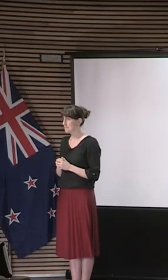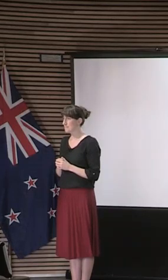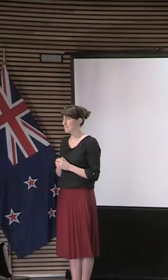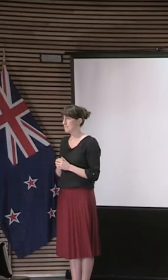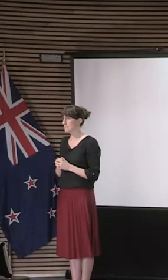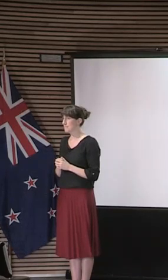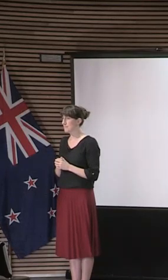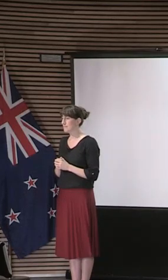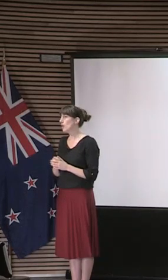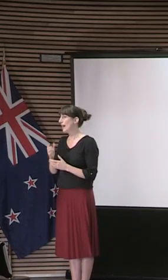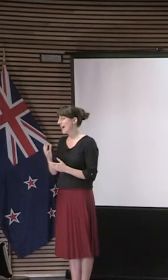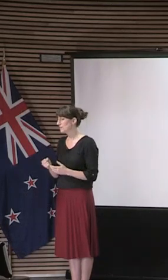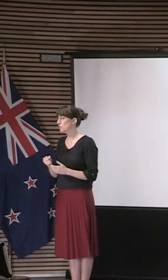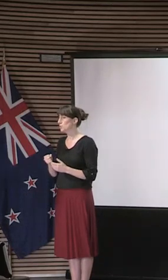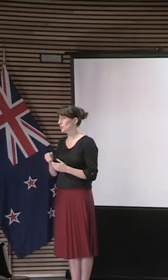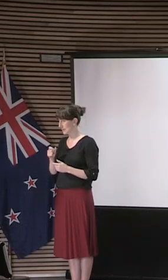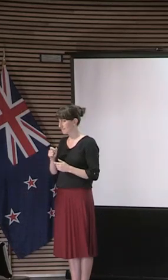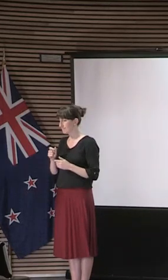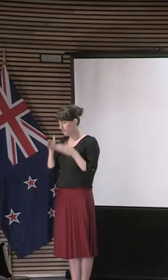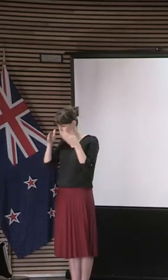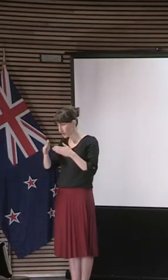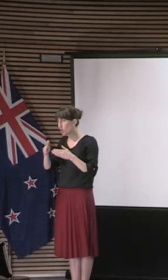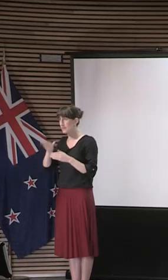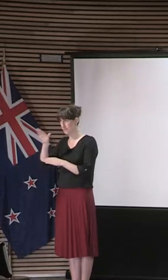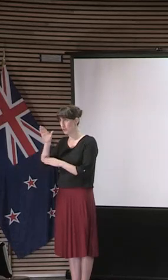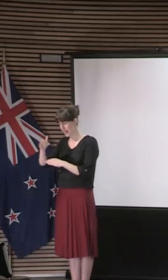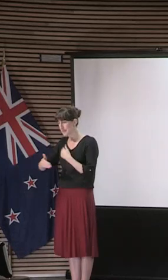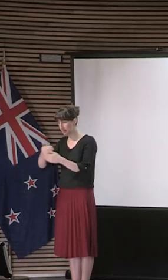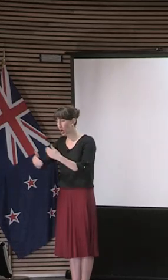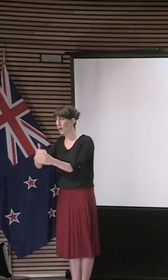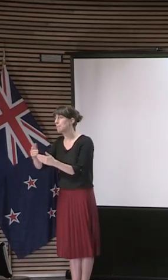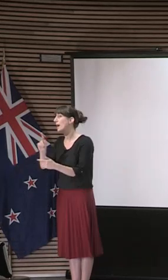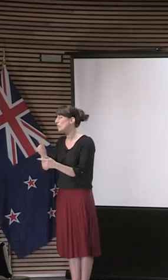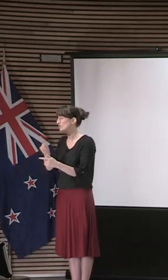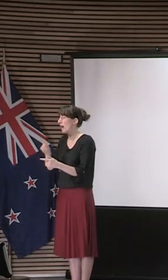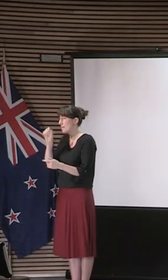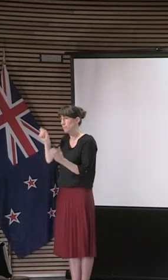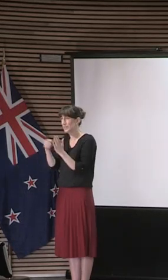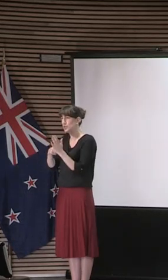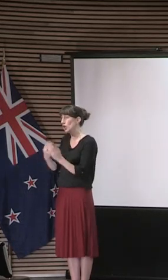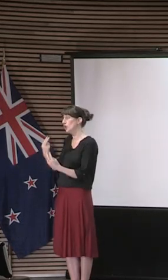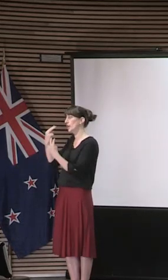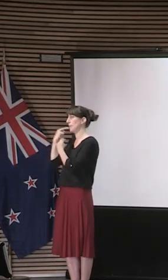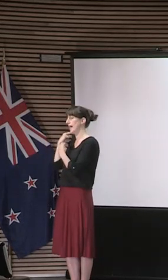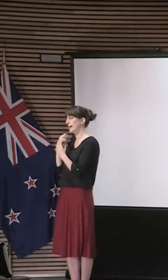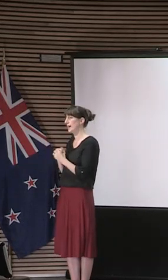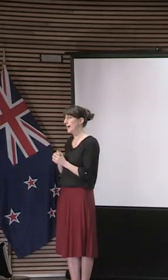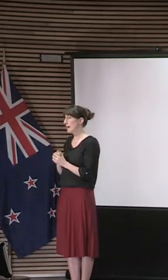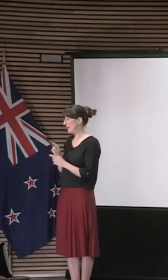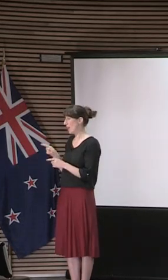Bloomfield? DR ASHLEY Me whai korero noa mo tera. Ki taku whakaaro me ora